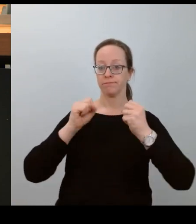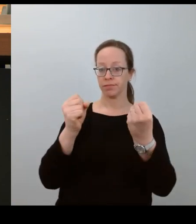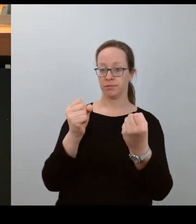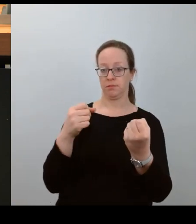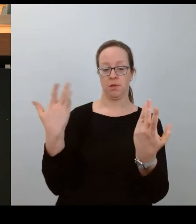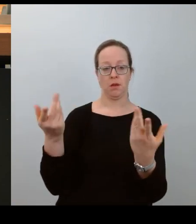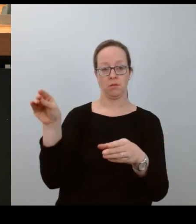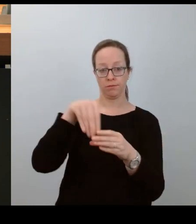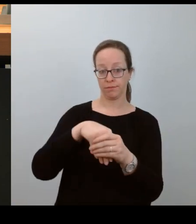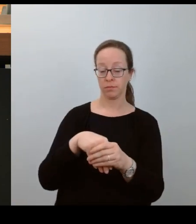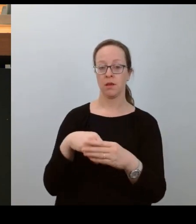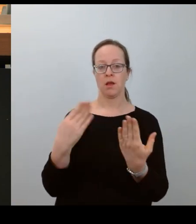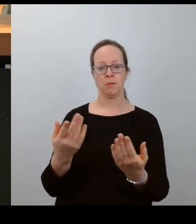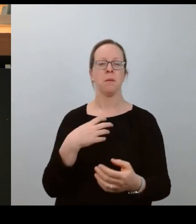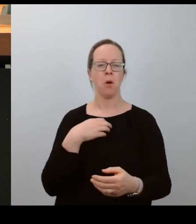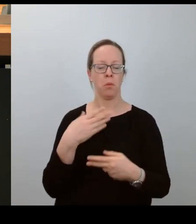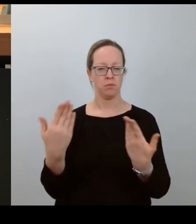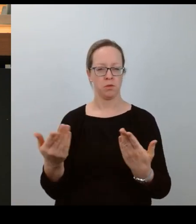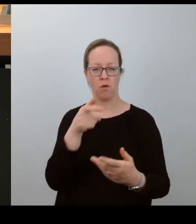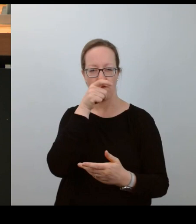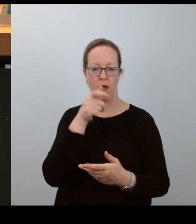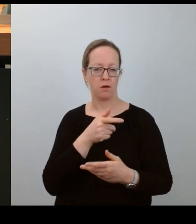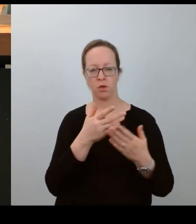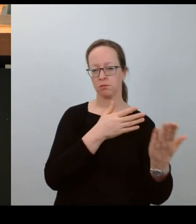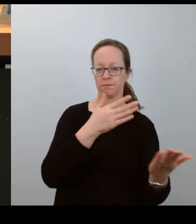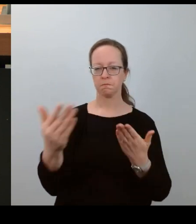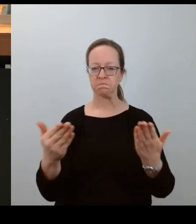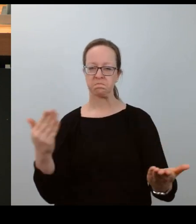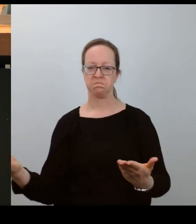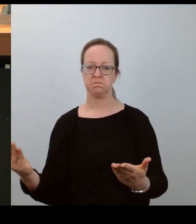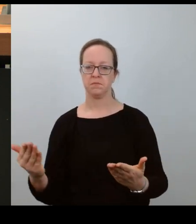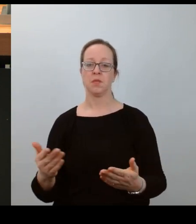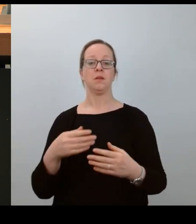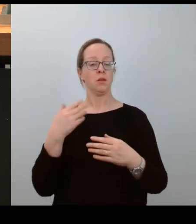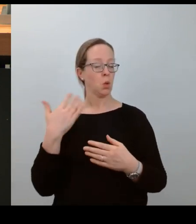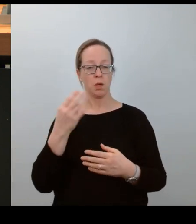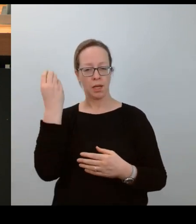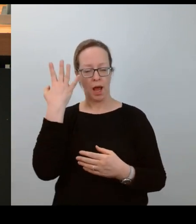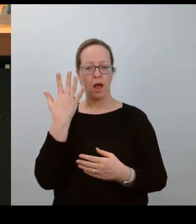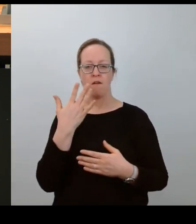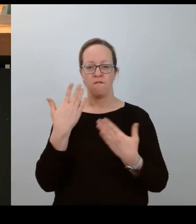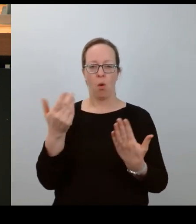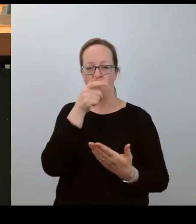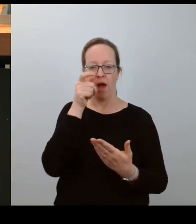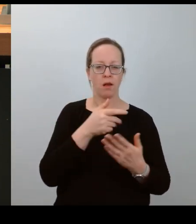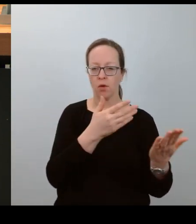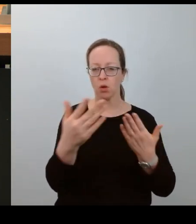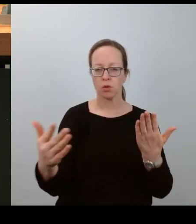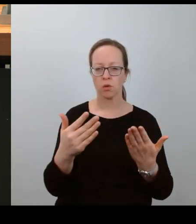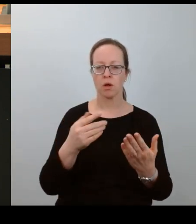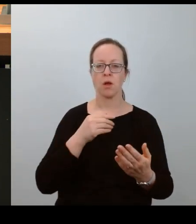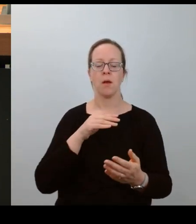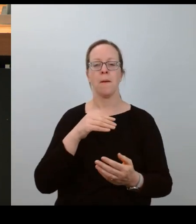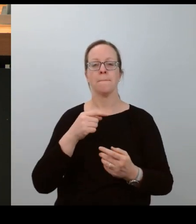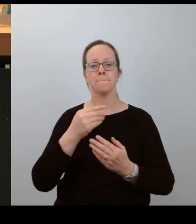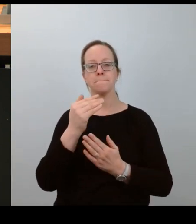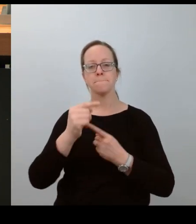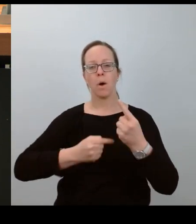meine Vorrednerin hat die schon genannt, es sind mehrere, die da am Tisch zusammen versammelt worden und dennoch gab es trotz